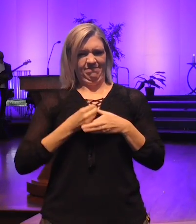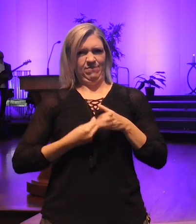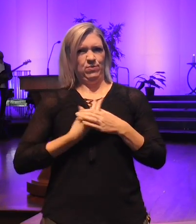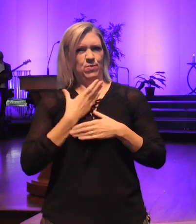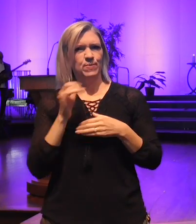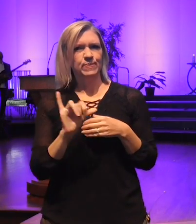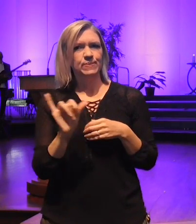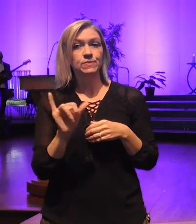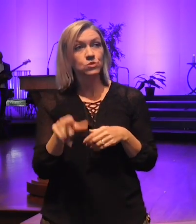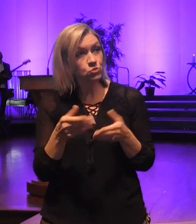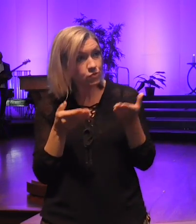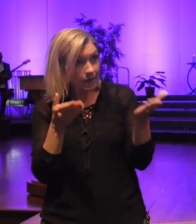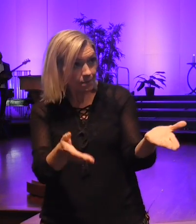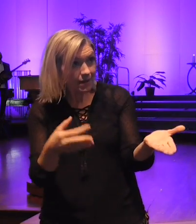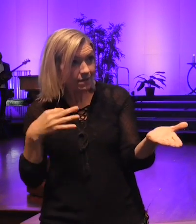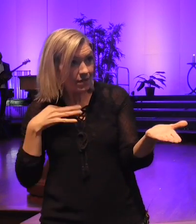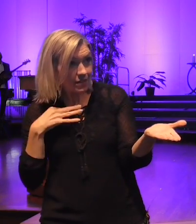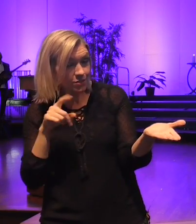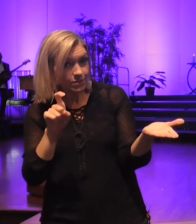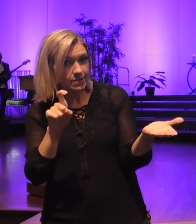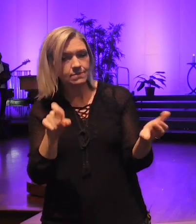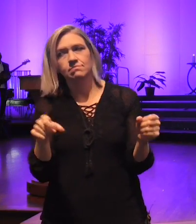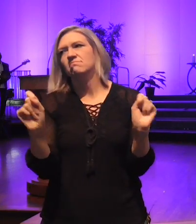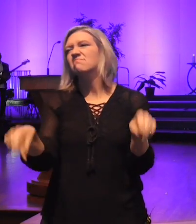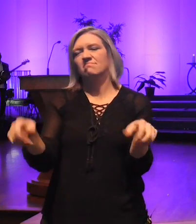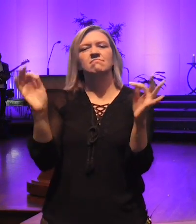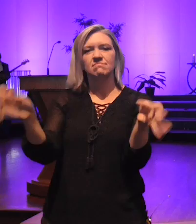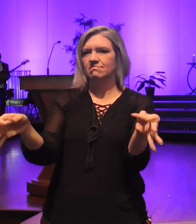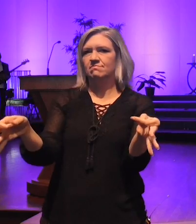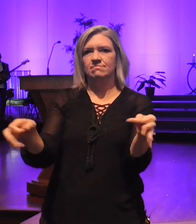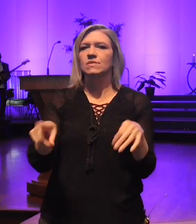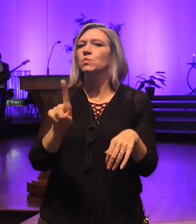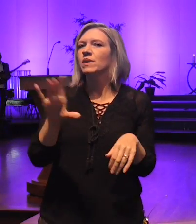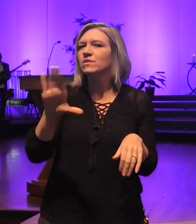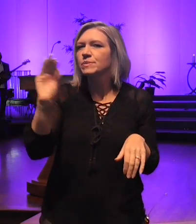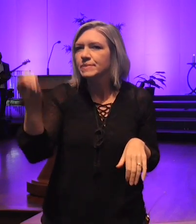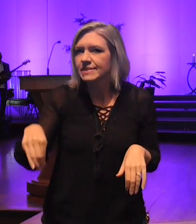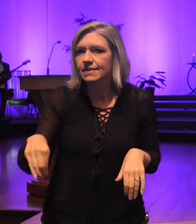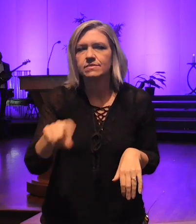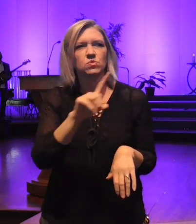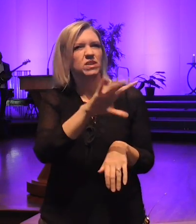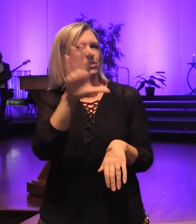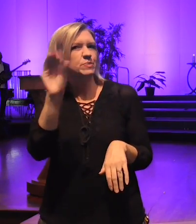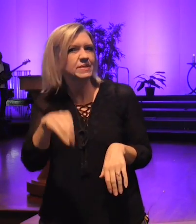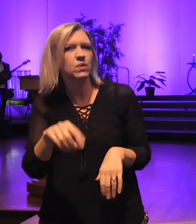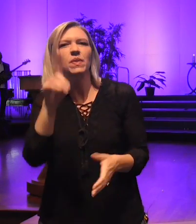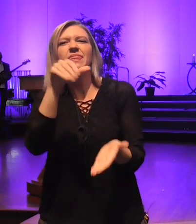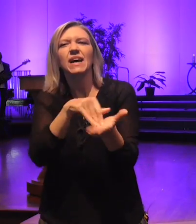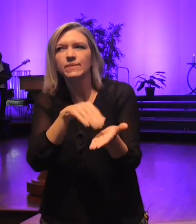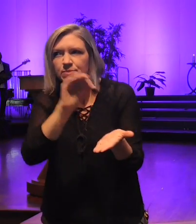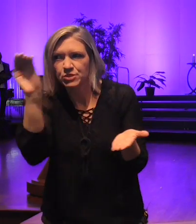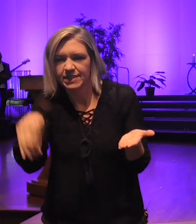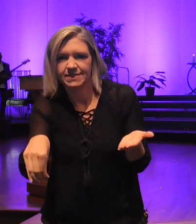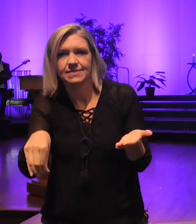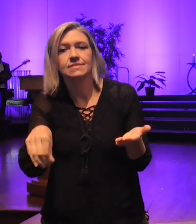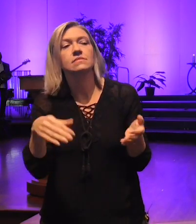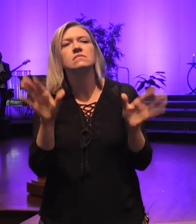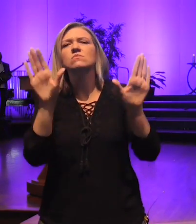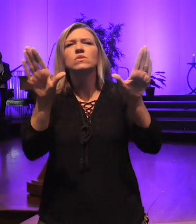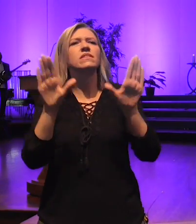ser voluntario a cualquiera absolutamente 100% 100% % um, es maravilloso venir a la iglesia